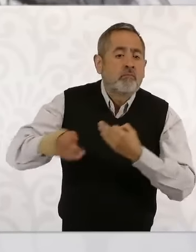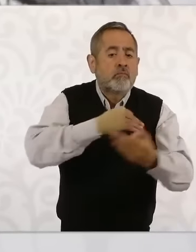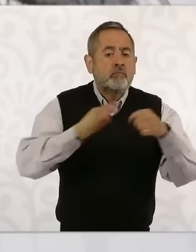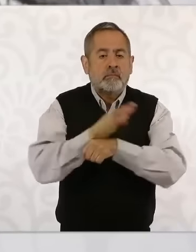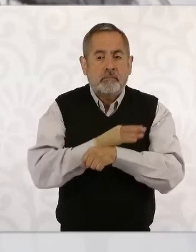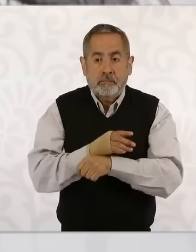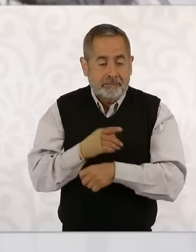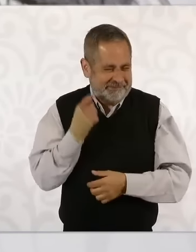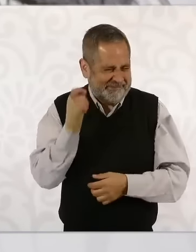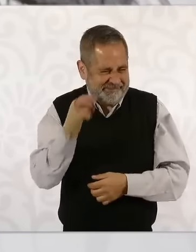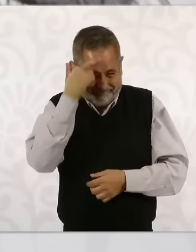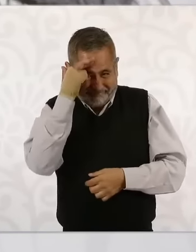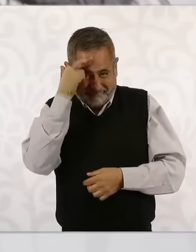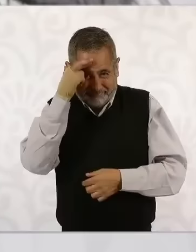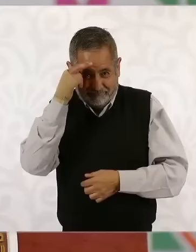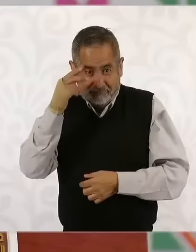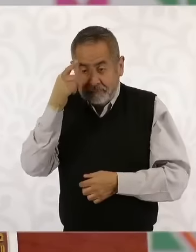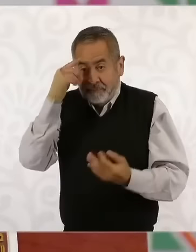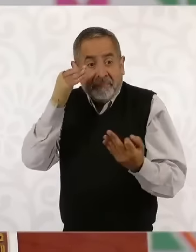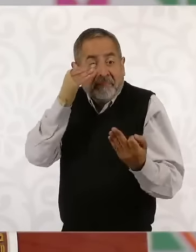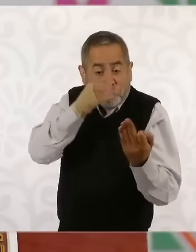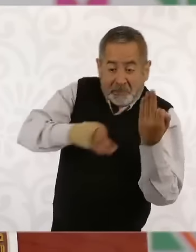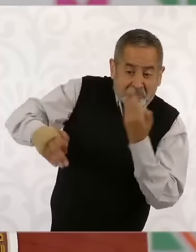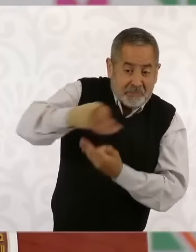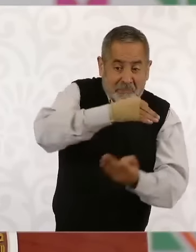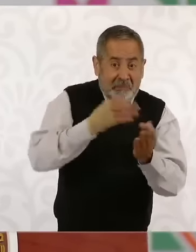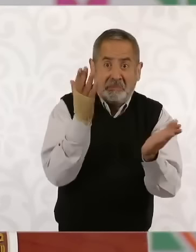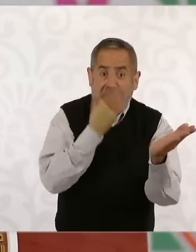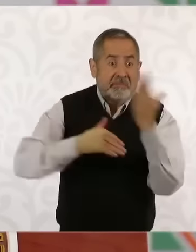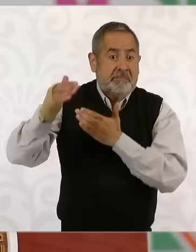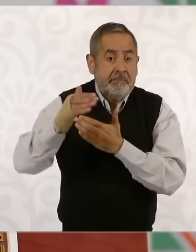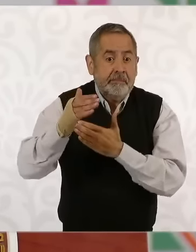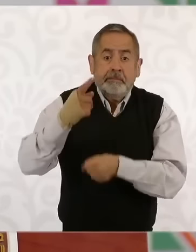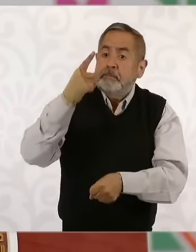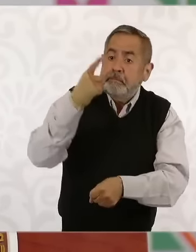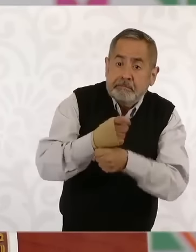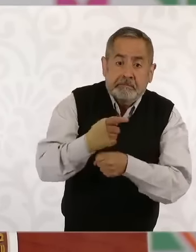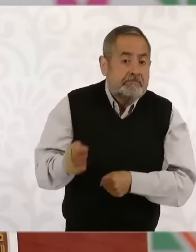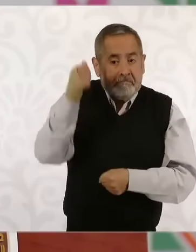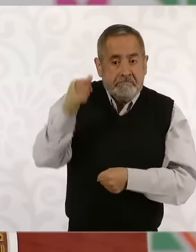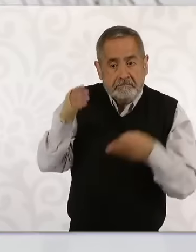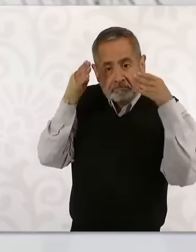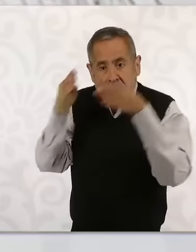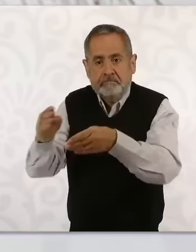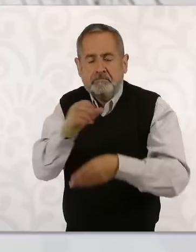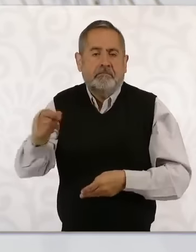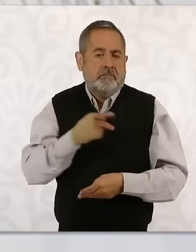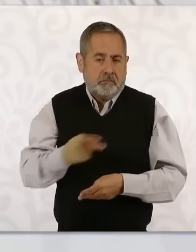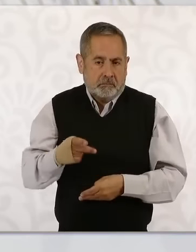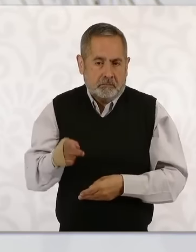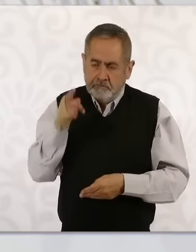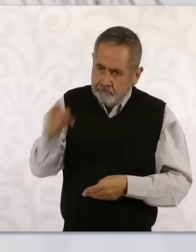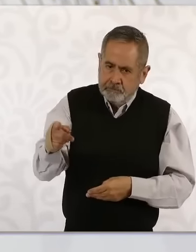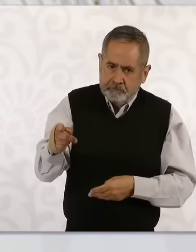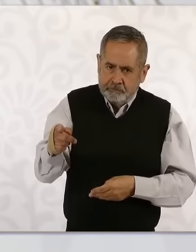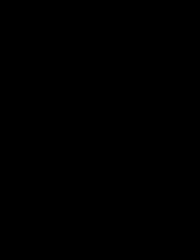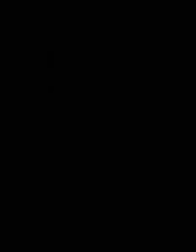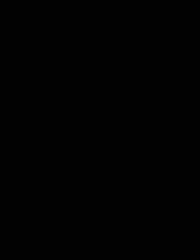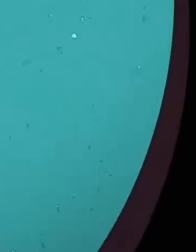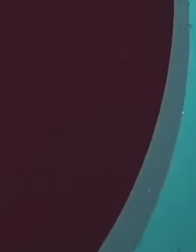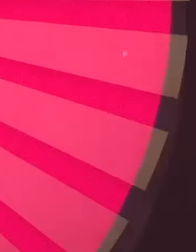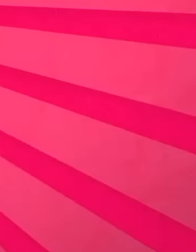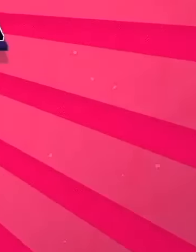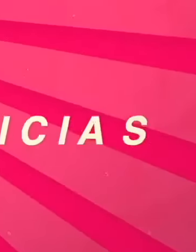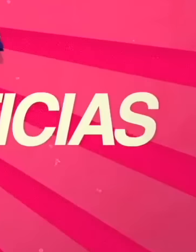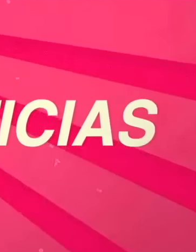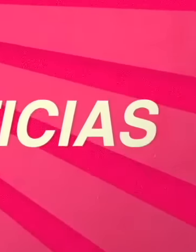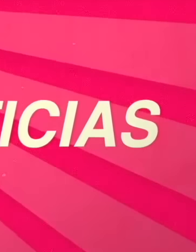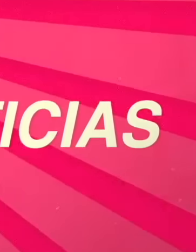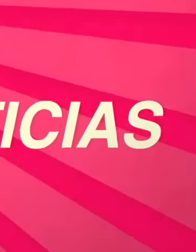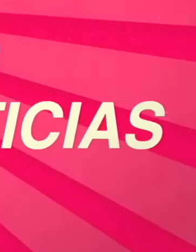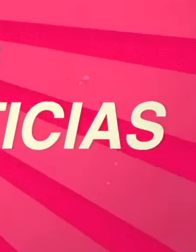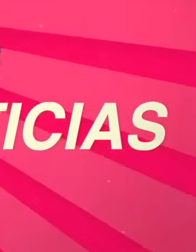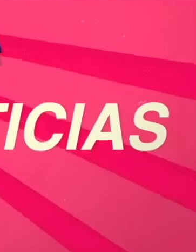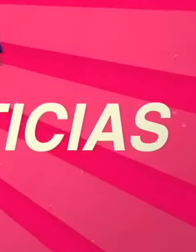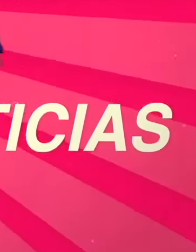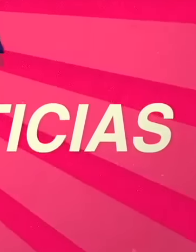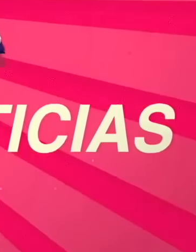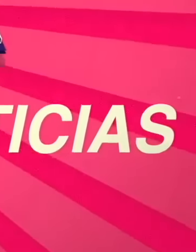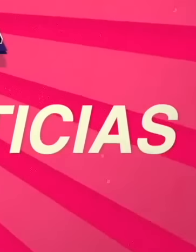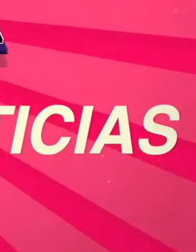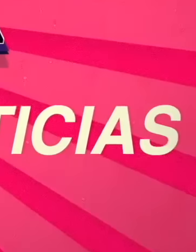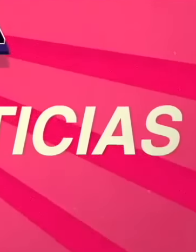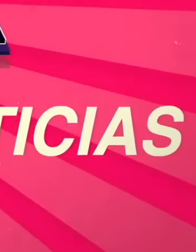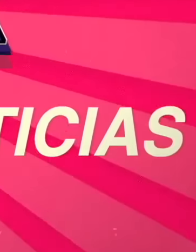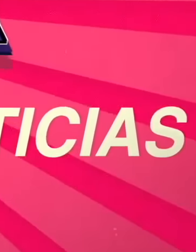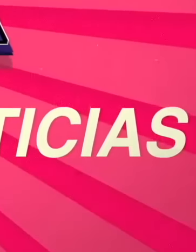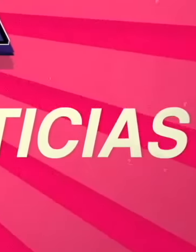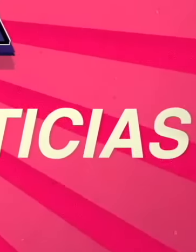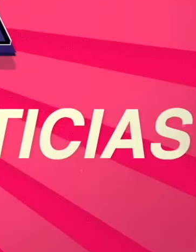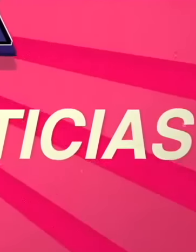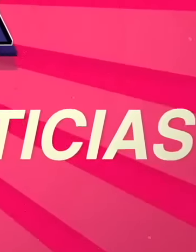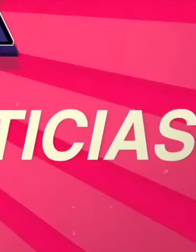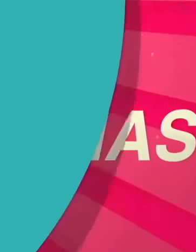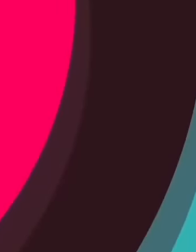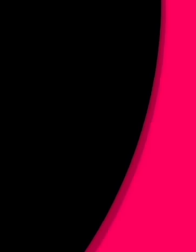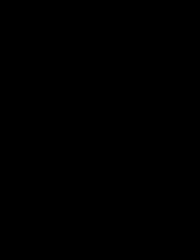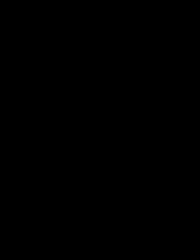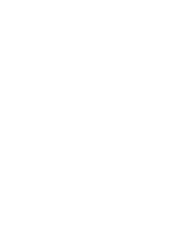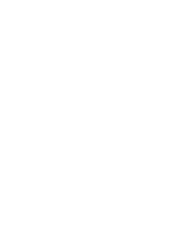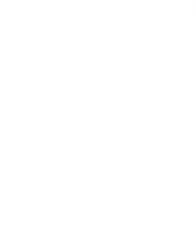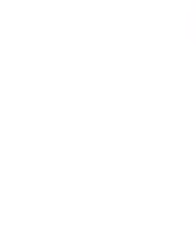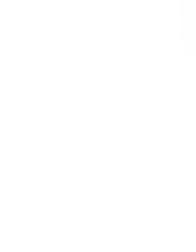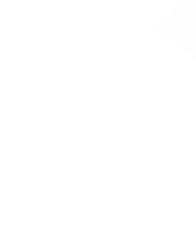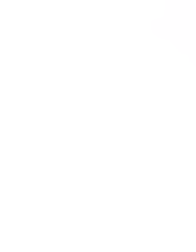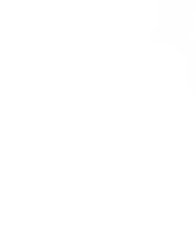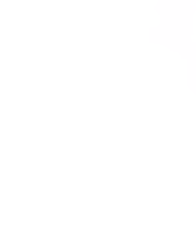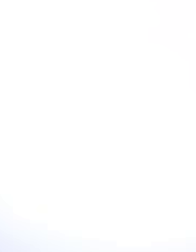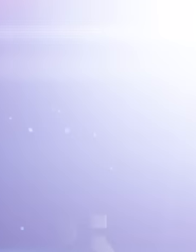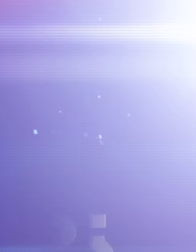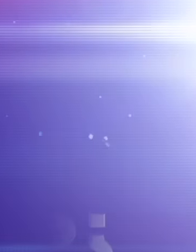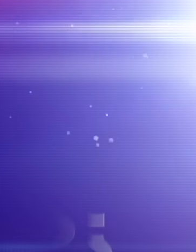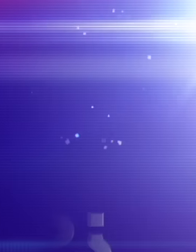primero los pobres es por el bien de todos, de todos. Primero, ¿quién tiene? [Música]